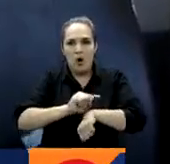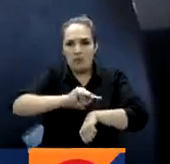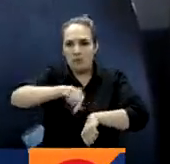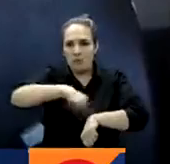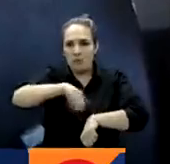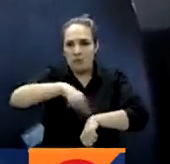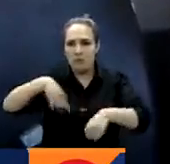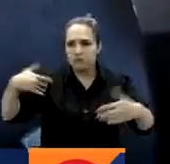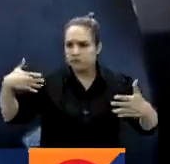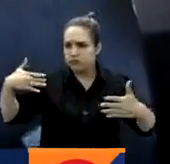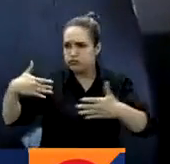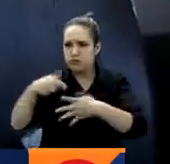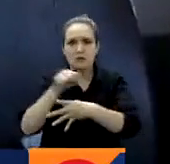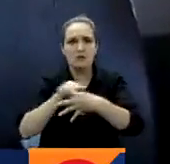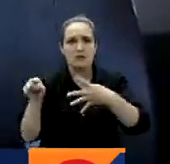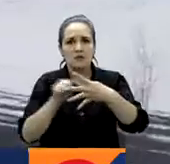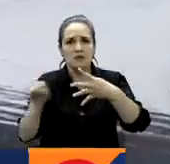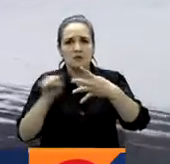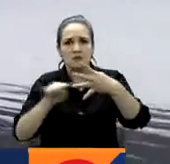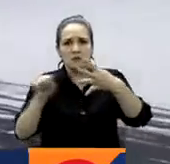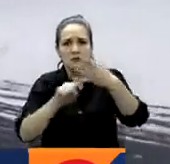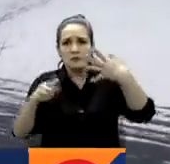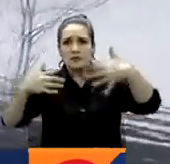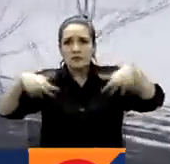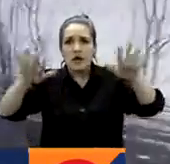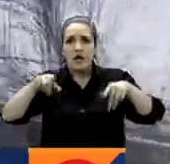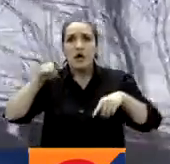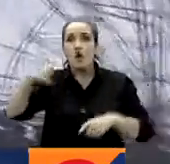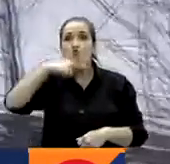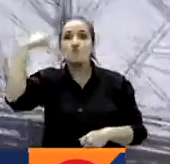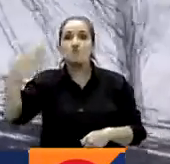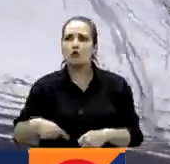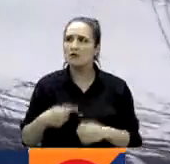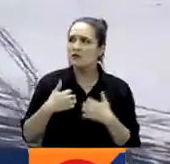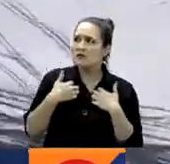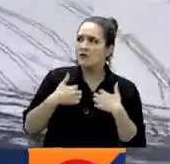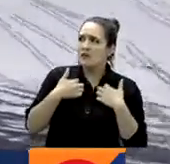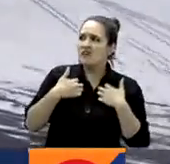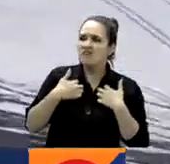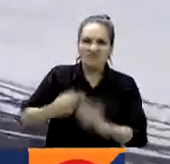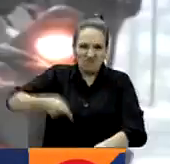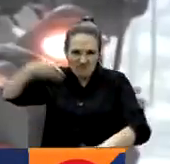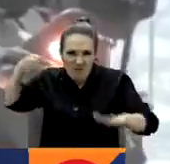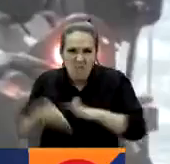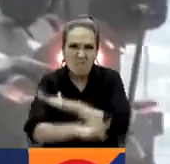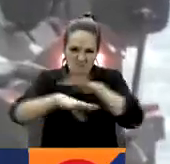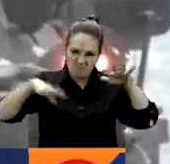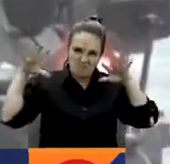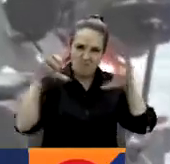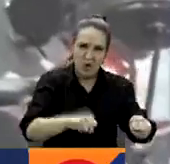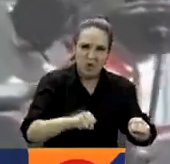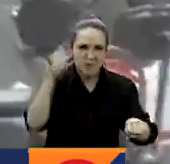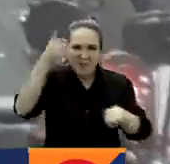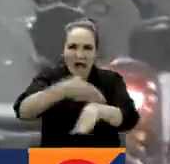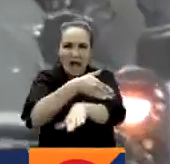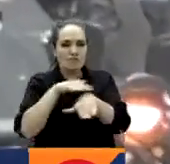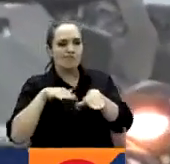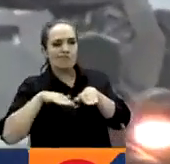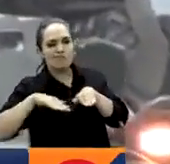DEL RELOJ ESTá POR COMPLETAR 72